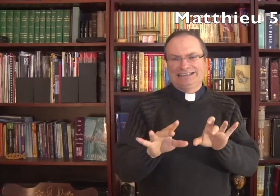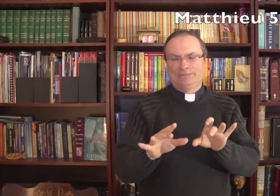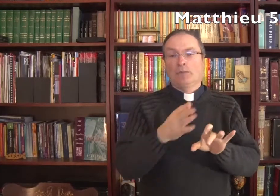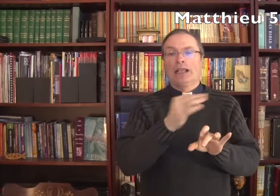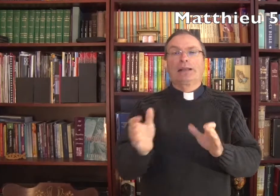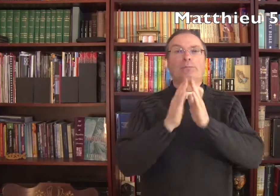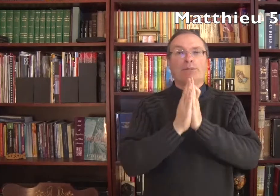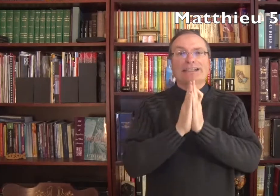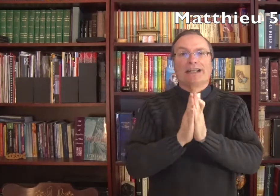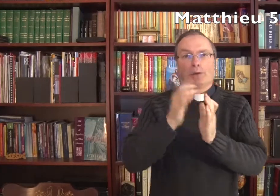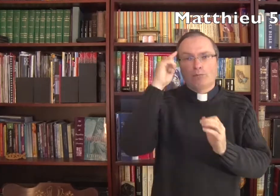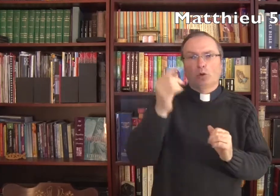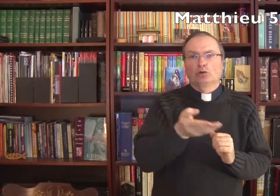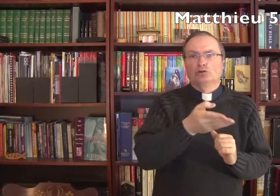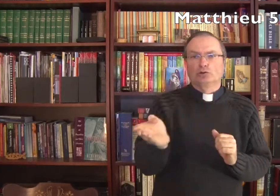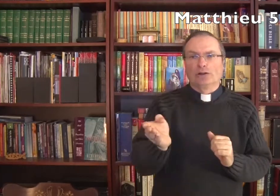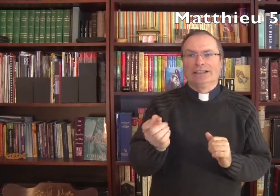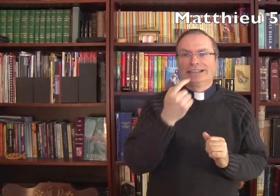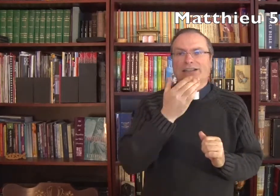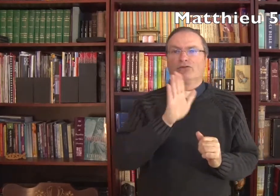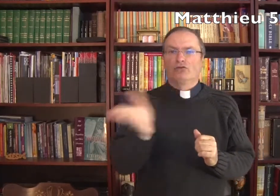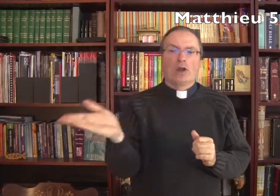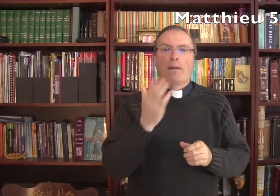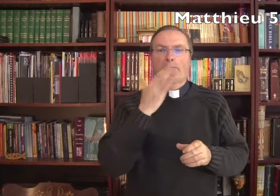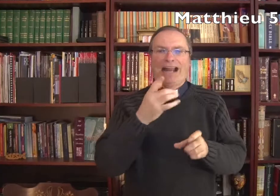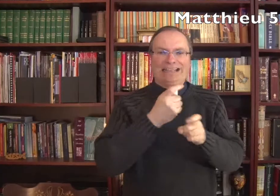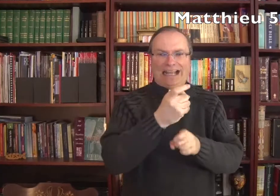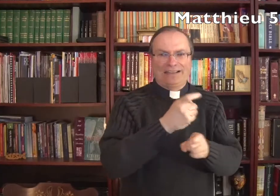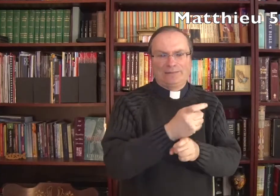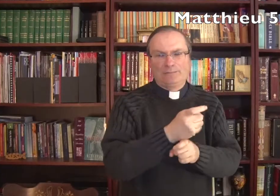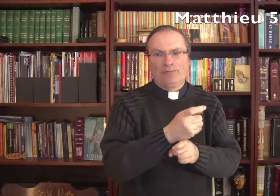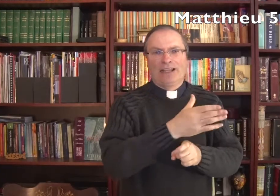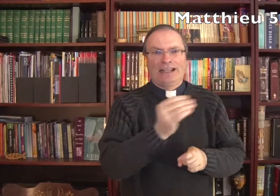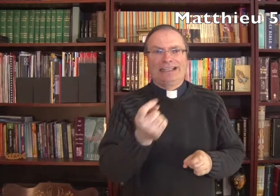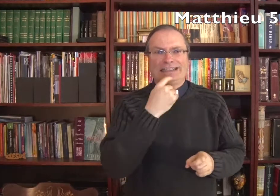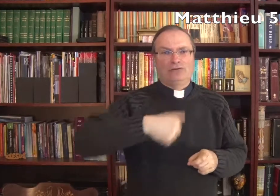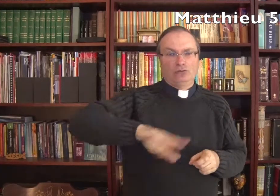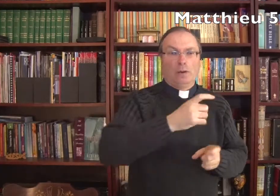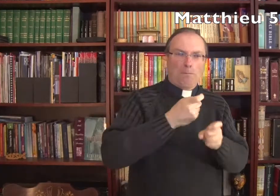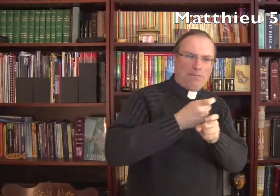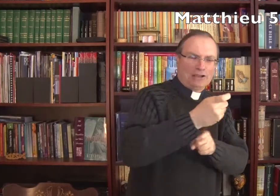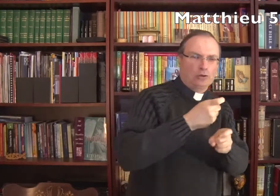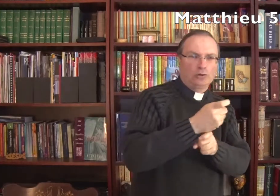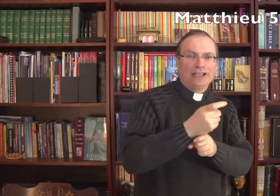et priez pour ceux [qui vous maltraitent et] qui vous persécutent,